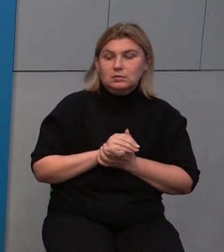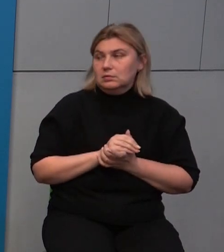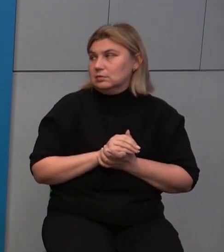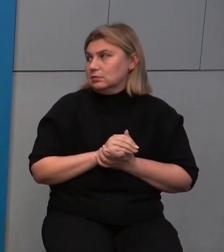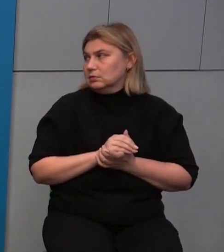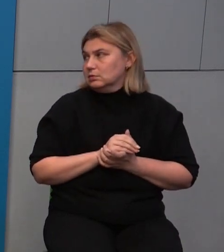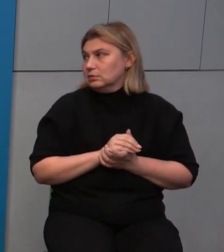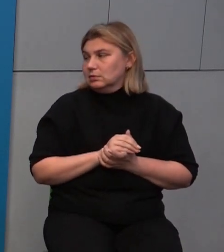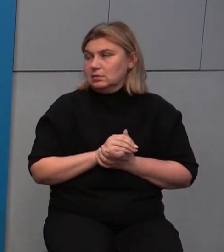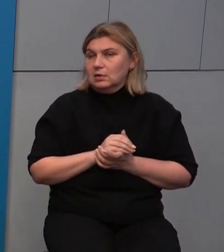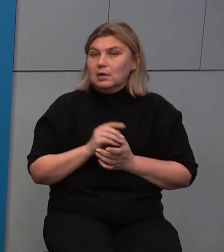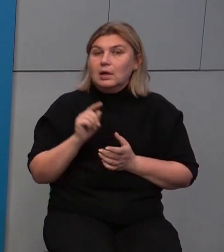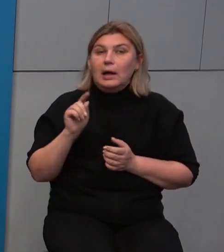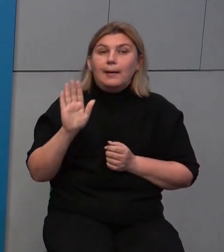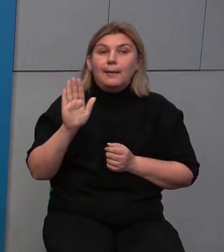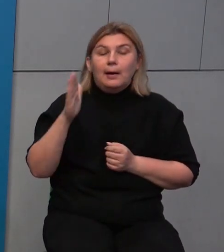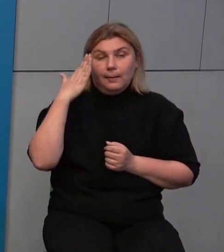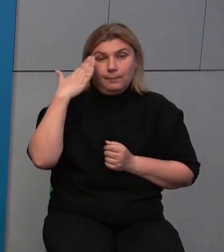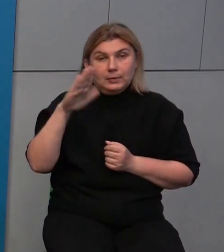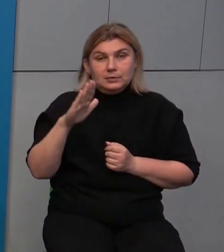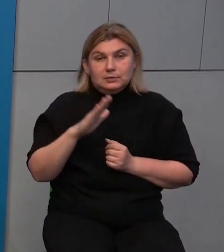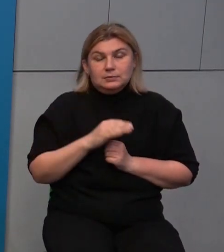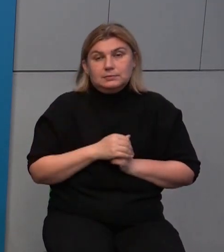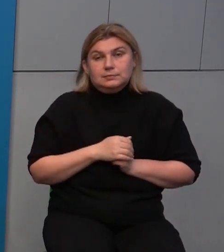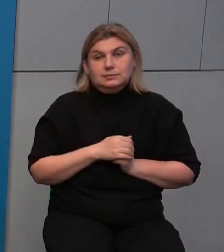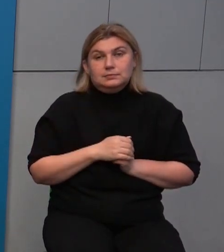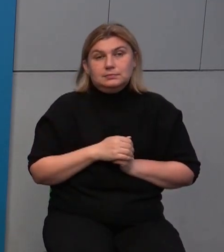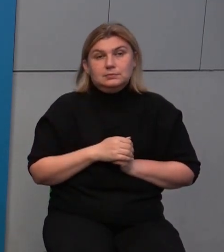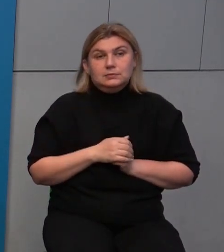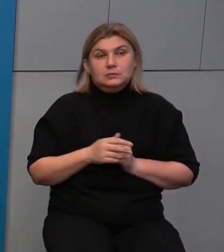I tutaj on miał takiego mistrza, którym był Żeromski.